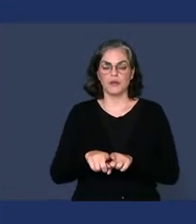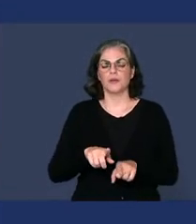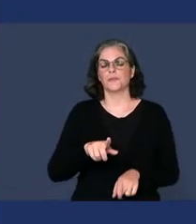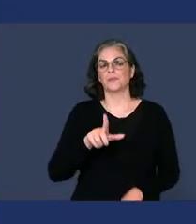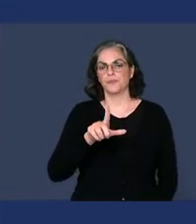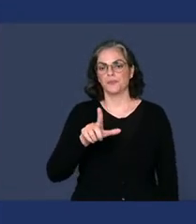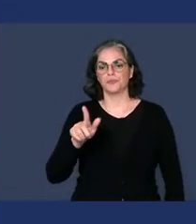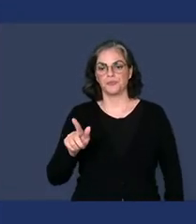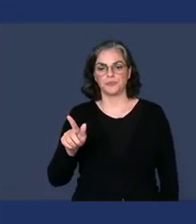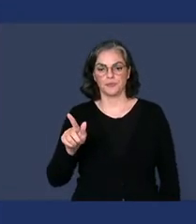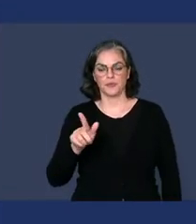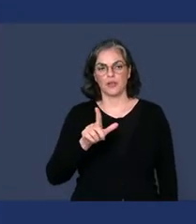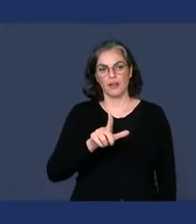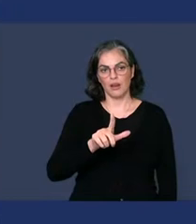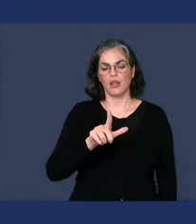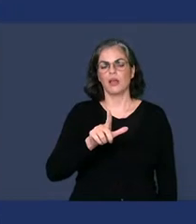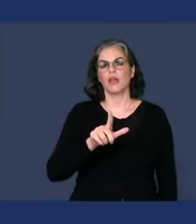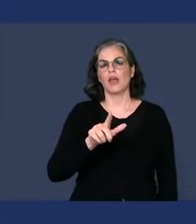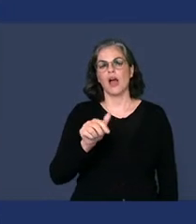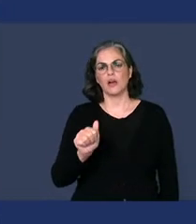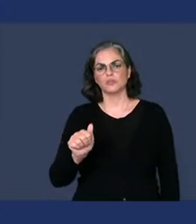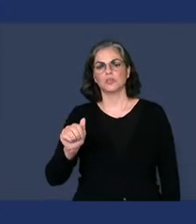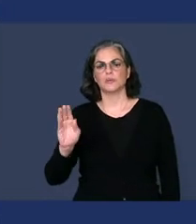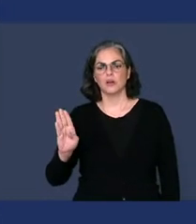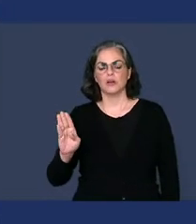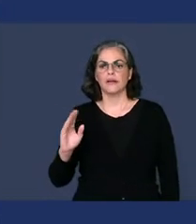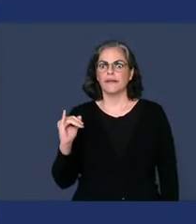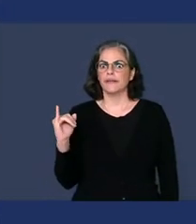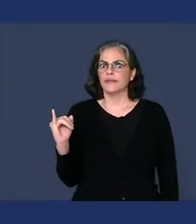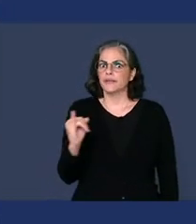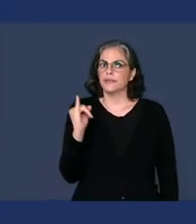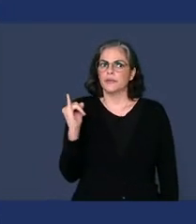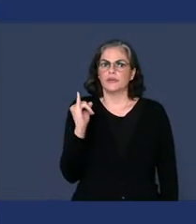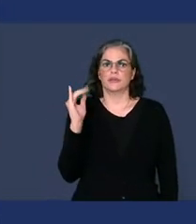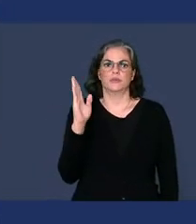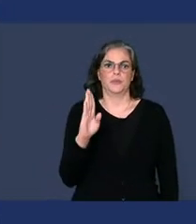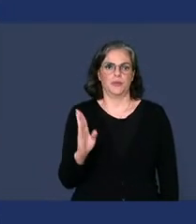NÃO. A RETIRADA DE PAUTA. QUE ACABAMOS DE VOTAR A LEI PAULO